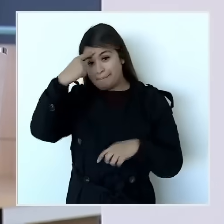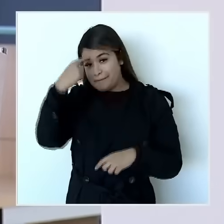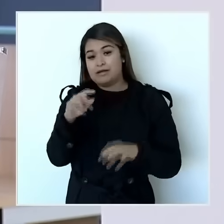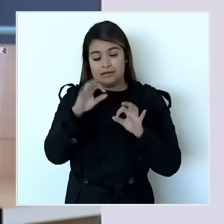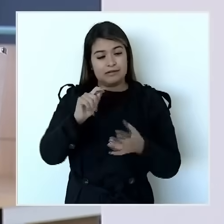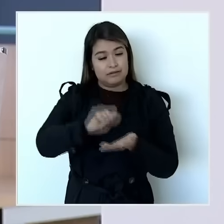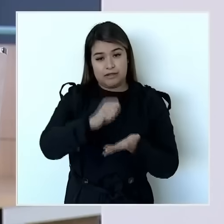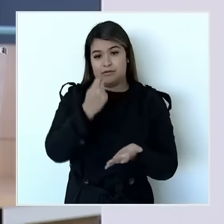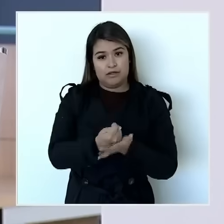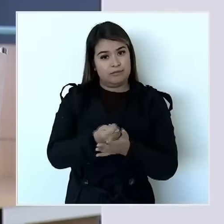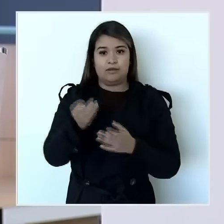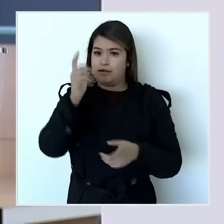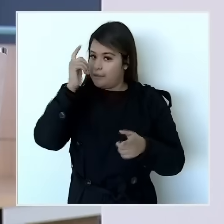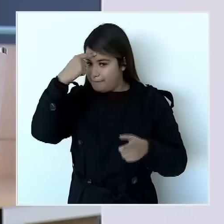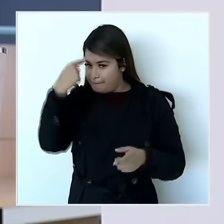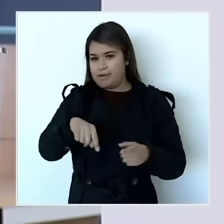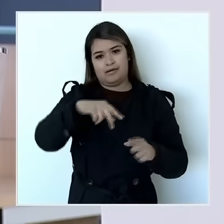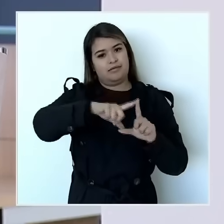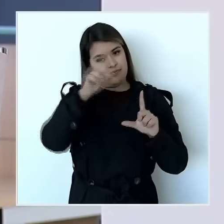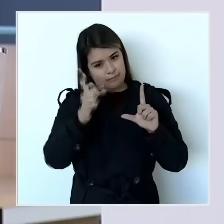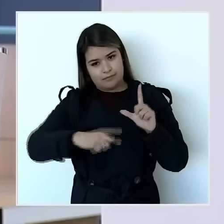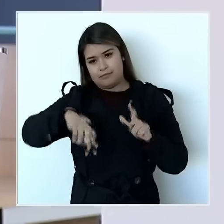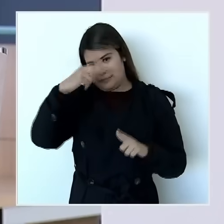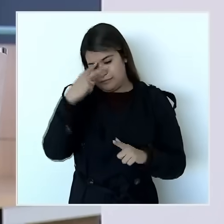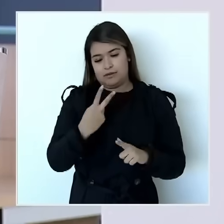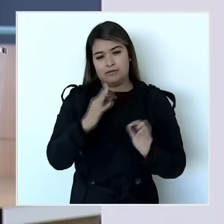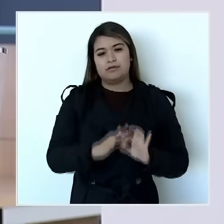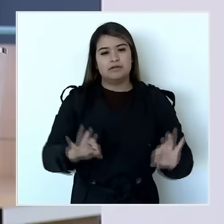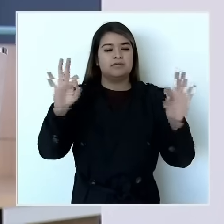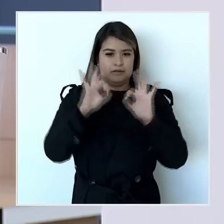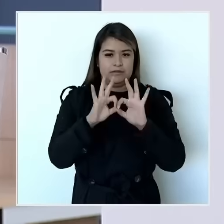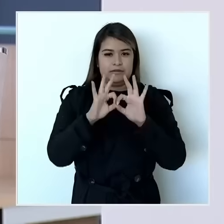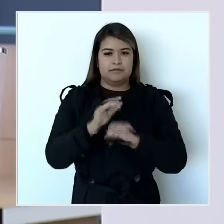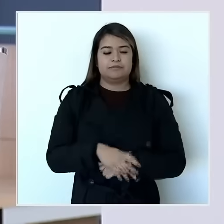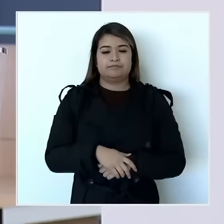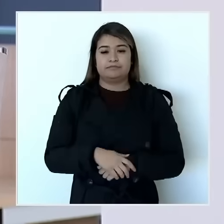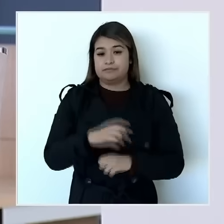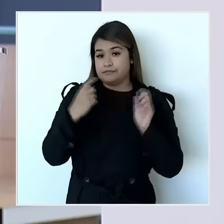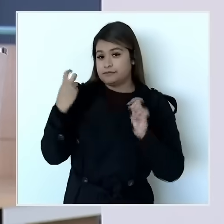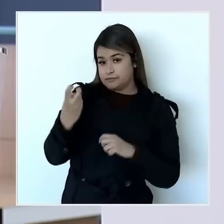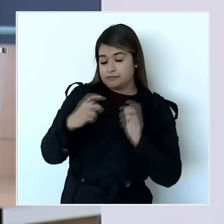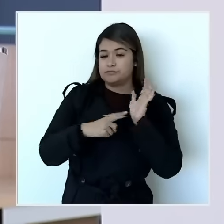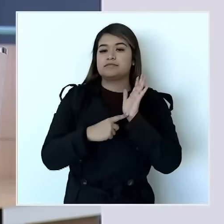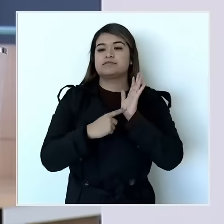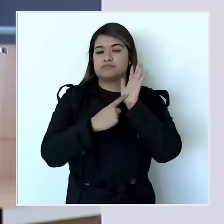refrenda la coordinación interinstitucional y el compromiso compartido con el fortalecimiento